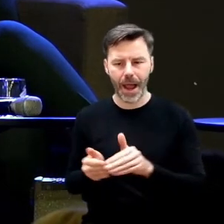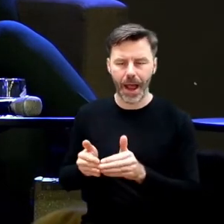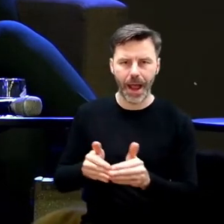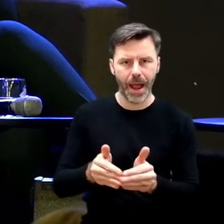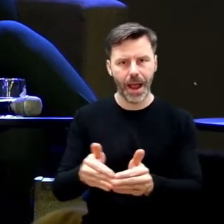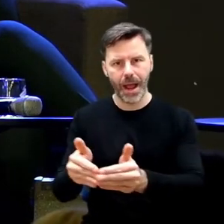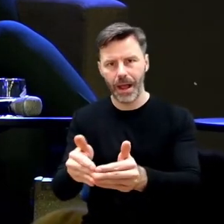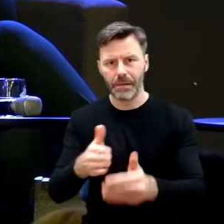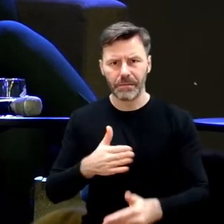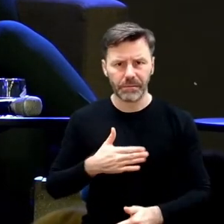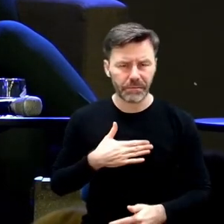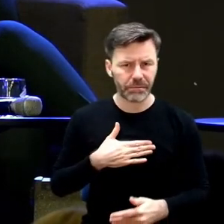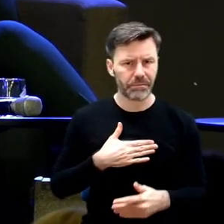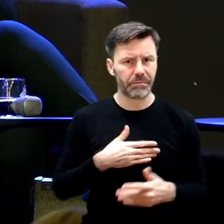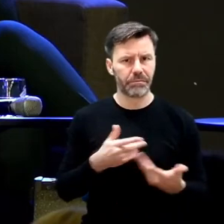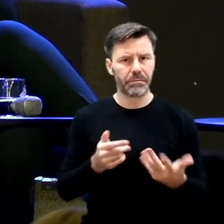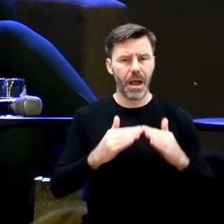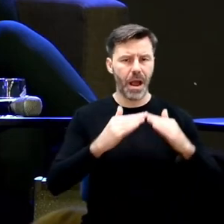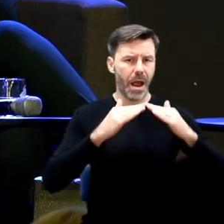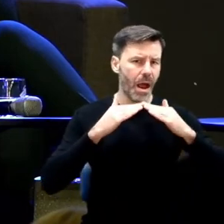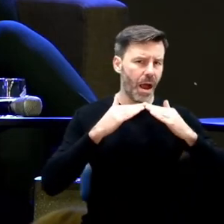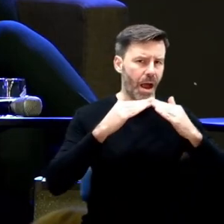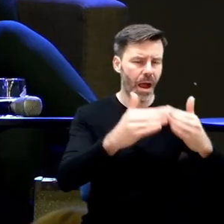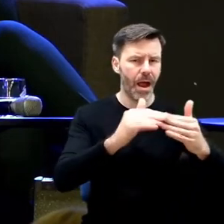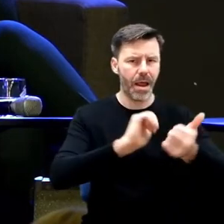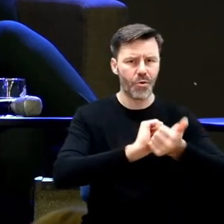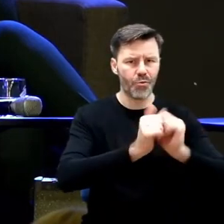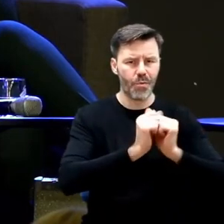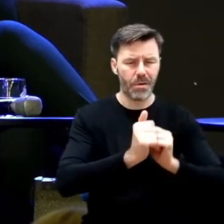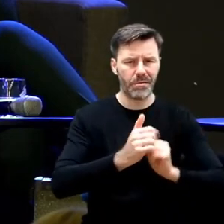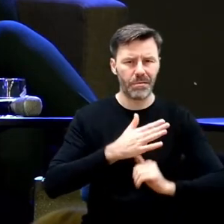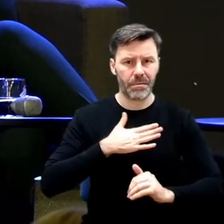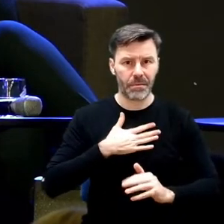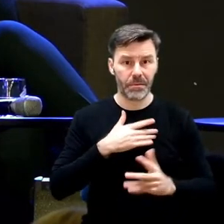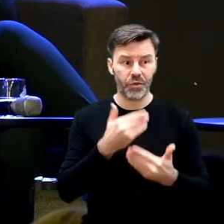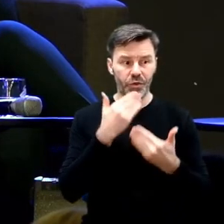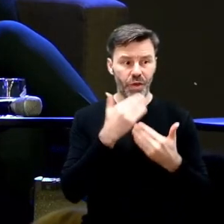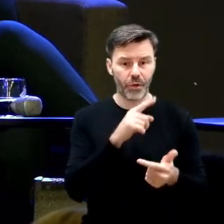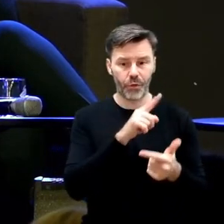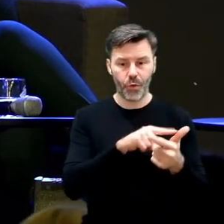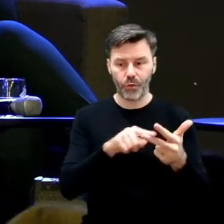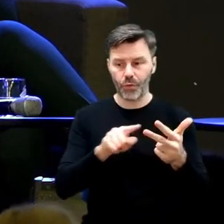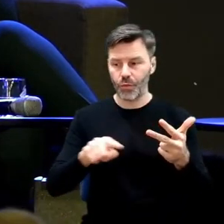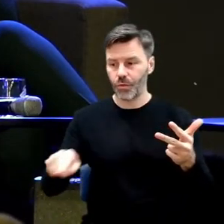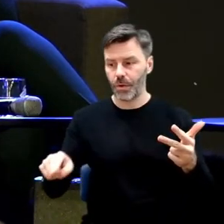To jest też element miastotwórczy, który podnosi jakość życia